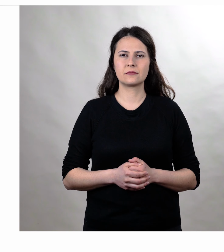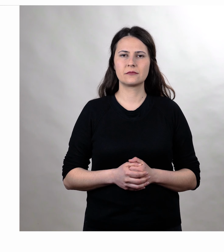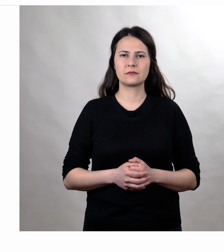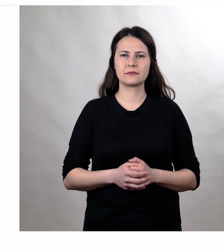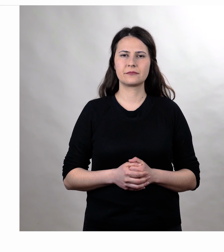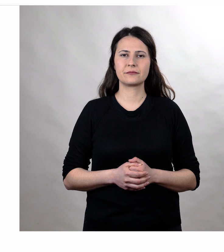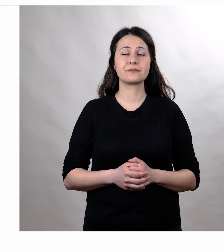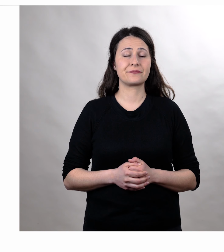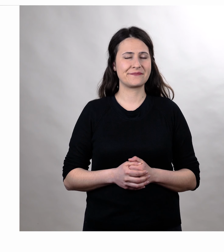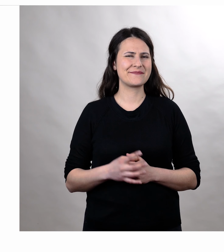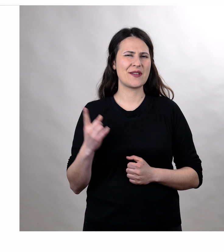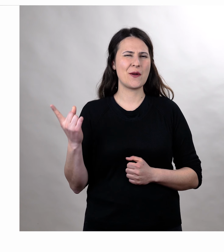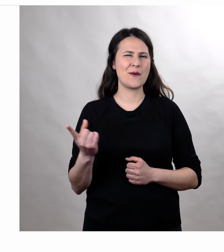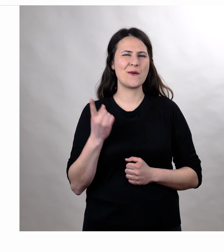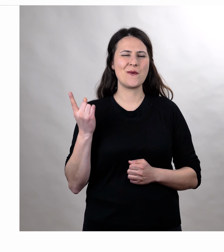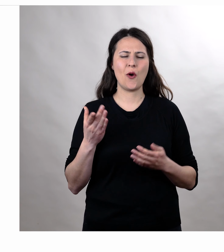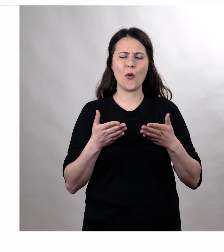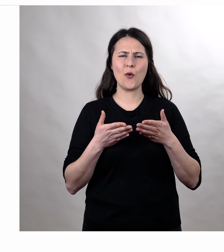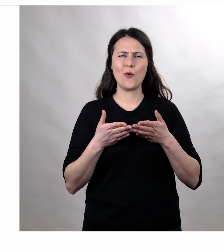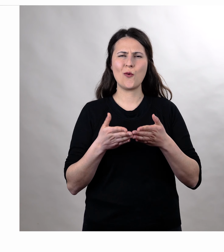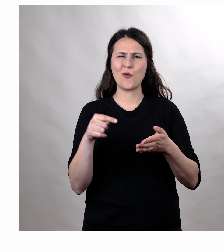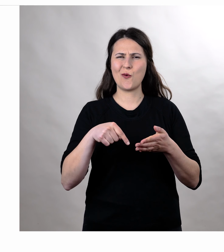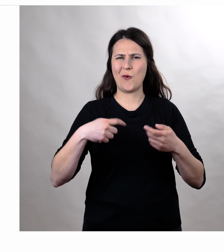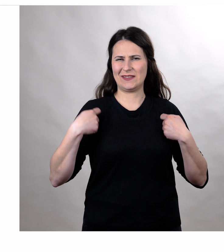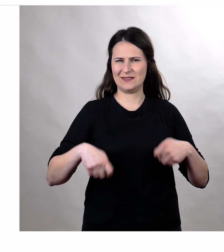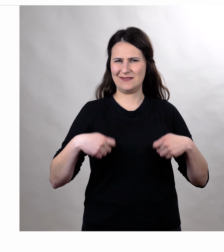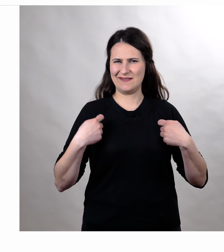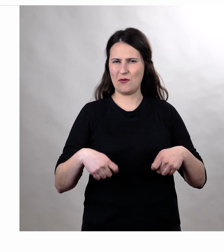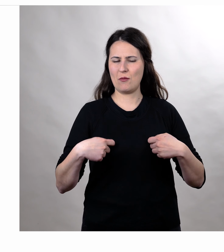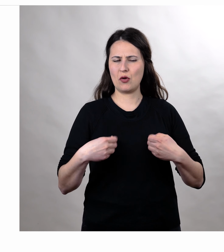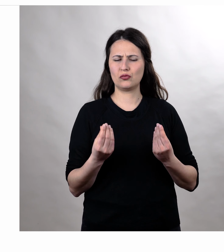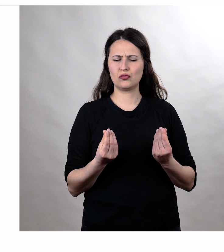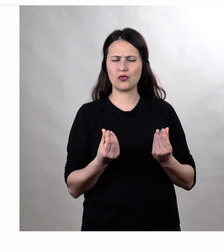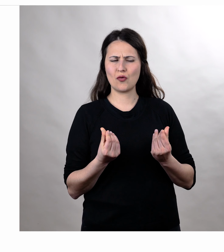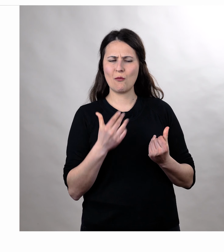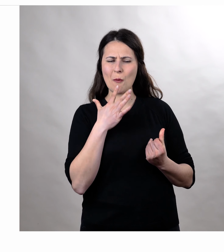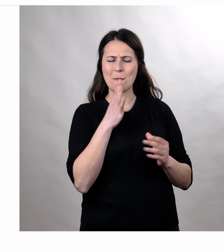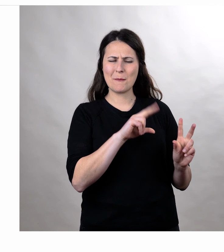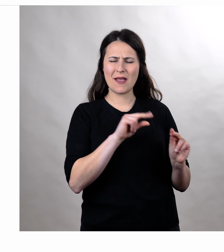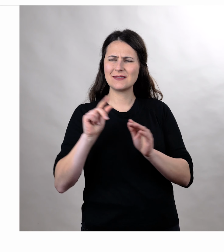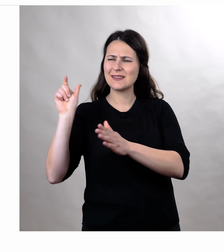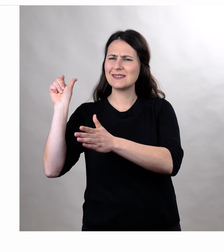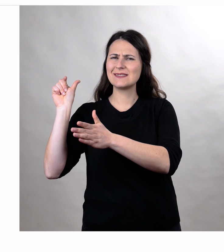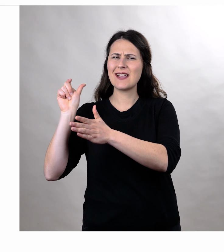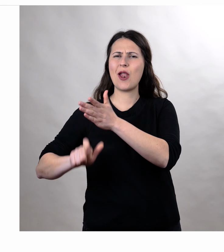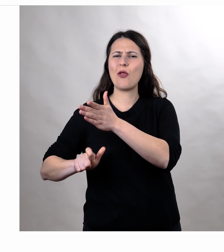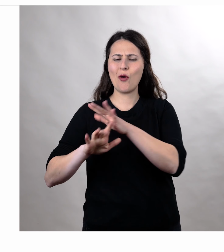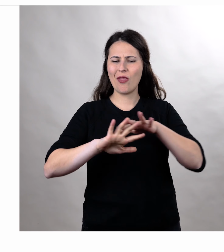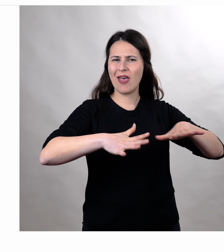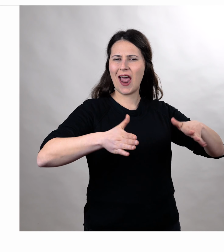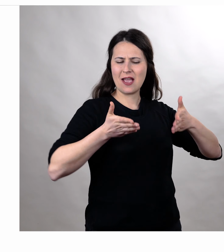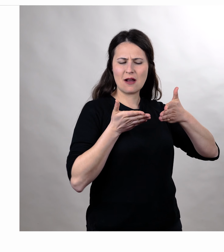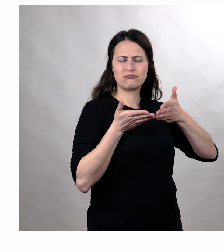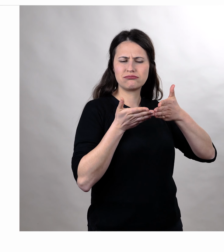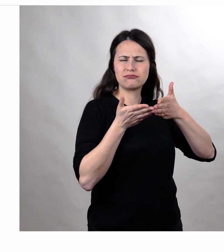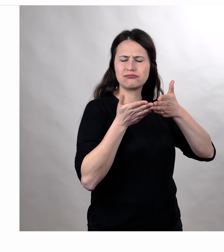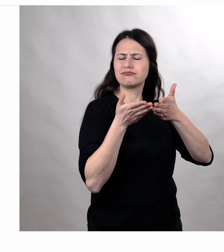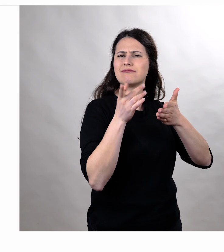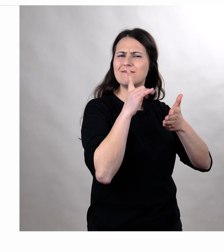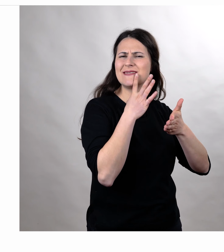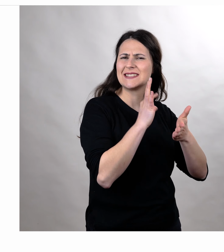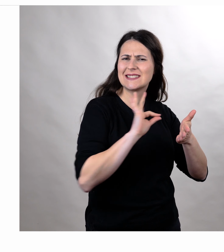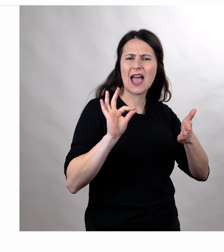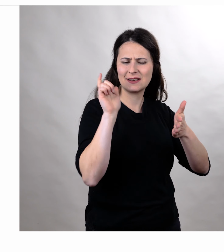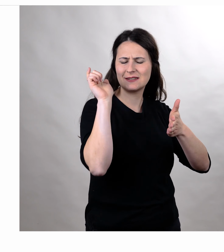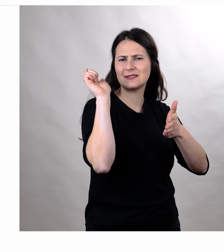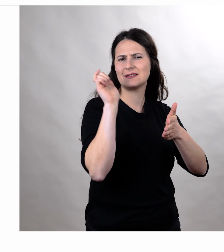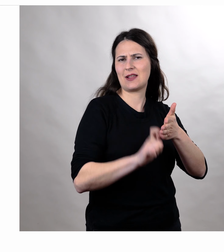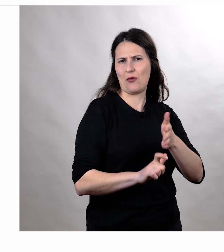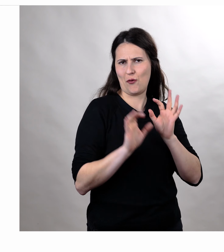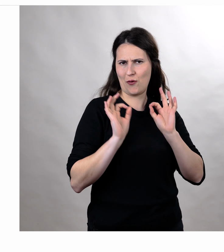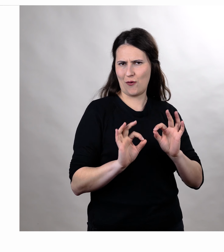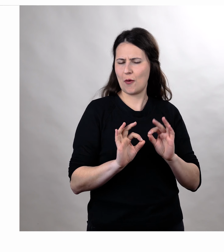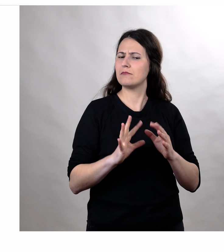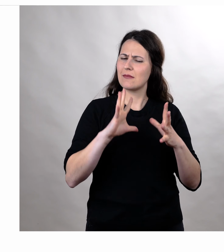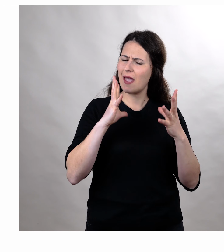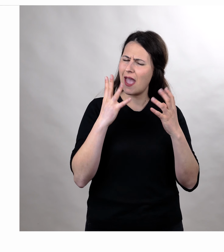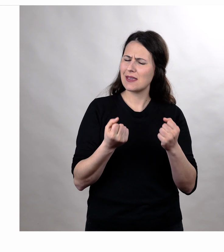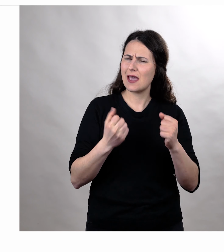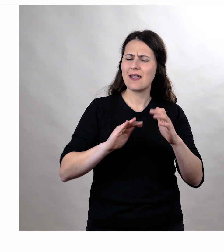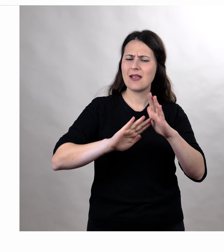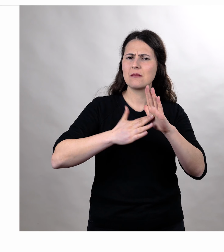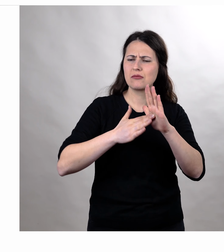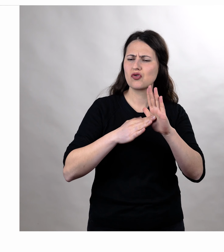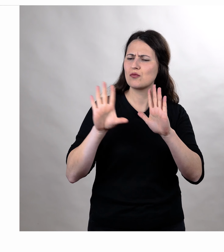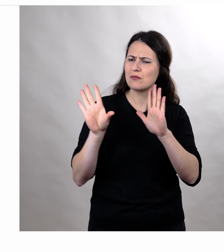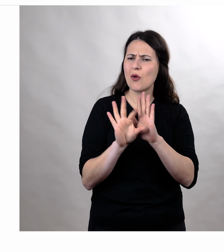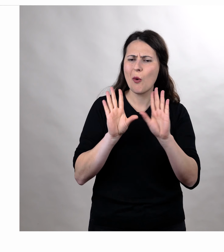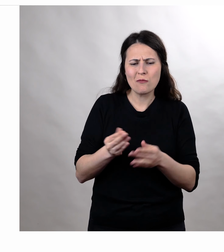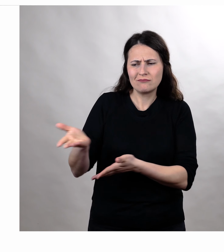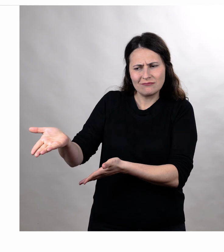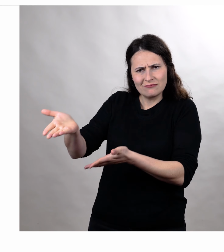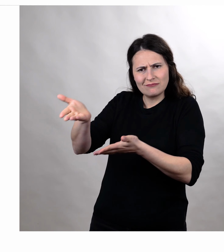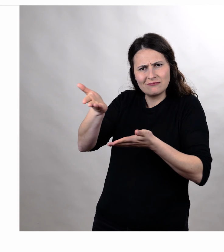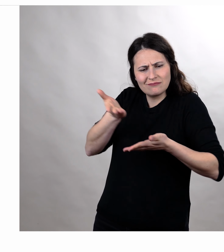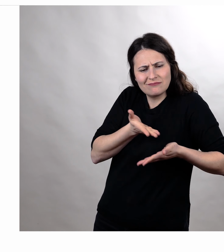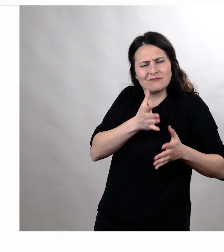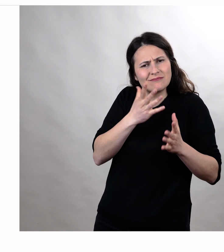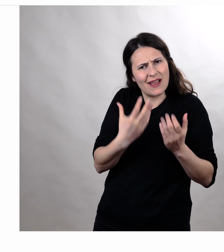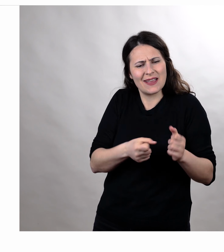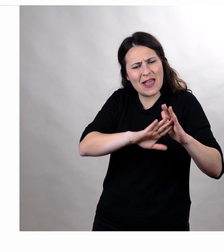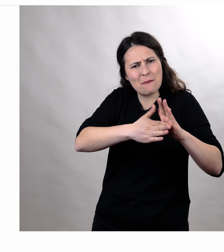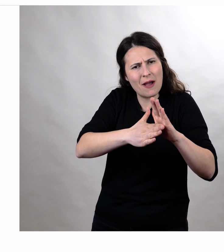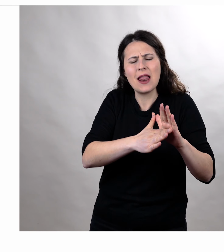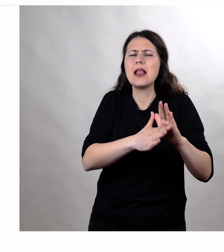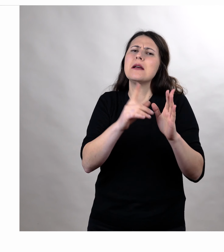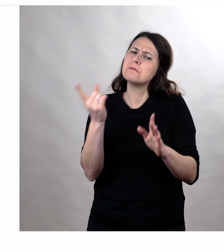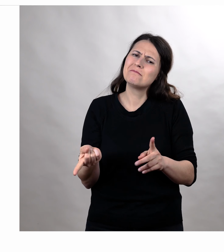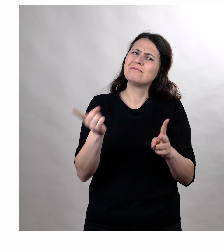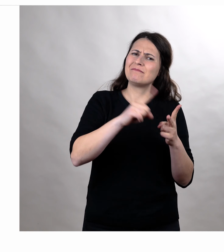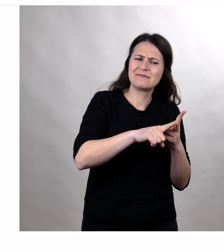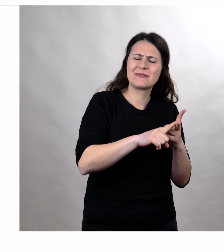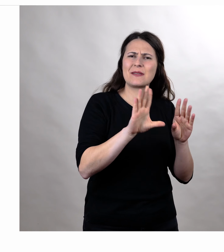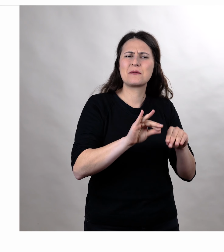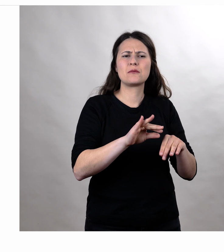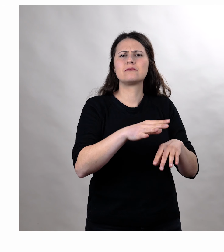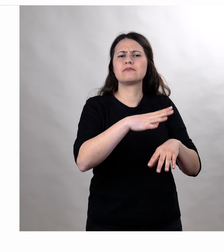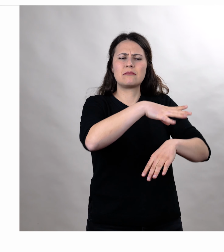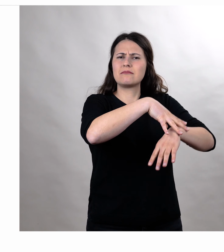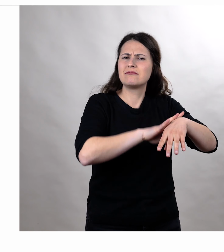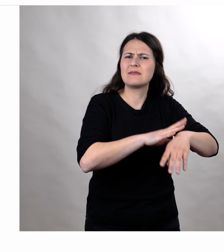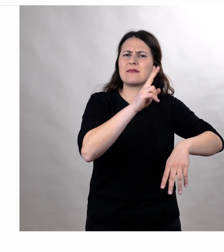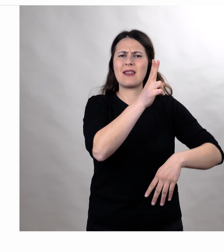Τα κρουαζιερόπλοια είναι οργανωμένα σαν πλωτά ξενοδοχεία. Περιλαμβάνουν πλήρες προσωπικό φιλοξενίας, καθώς επίσης και το συνηθισμένο πλήρωμα του πλοίου.